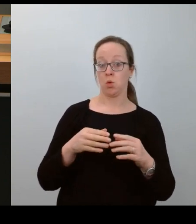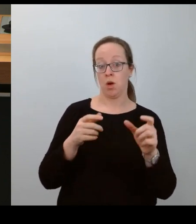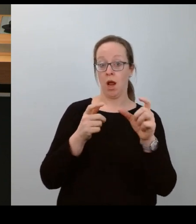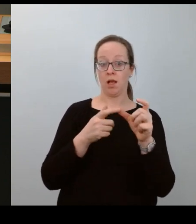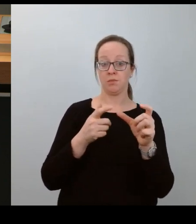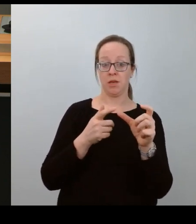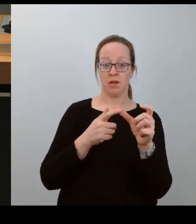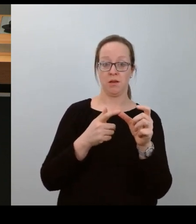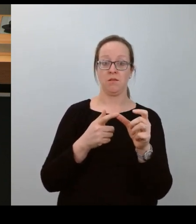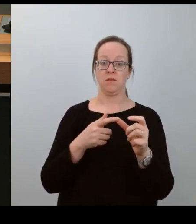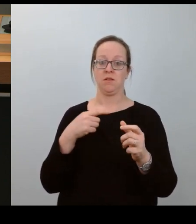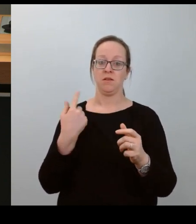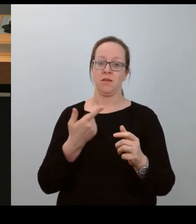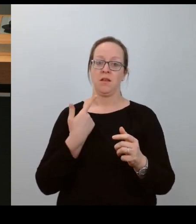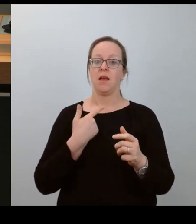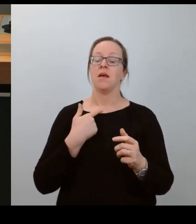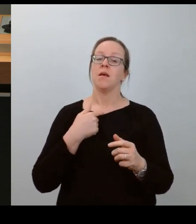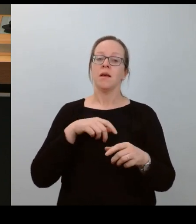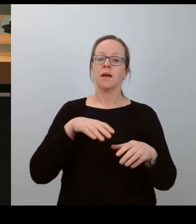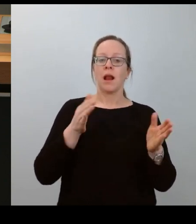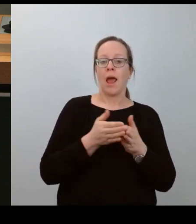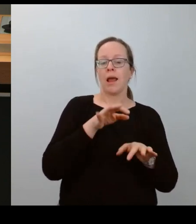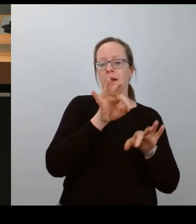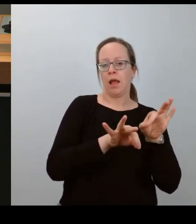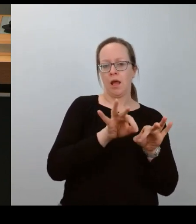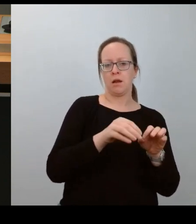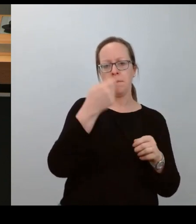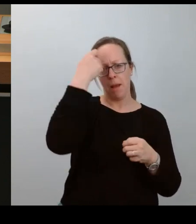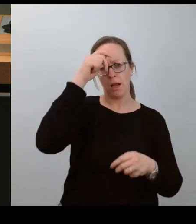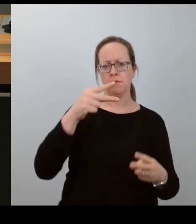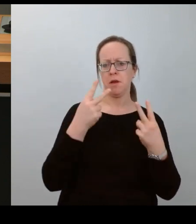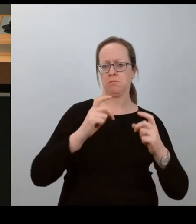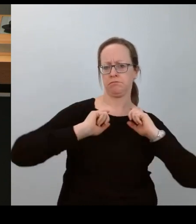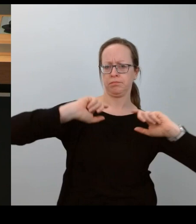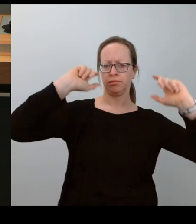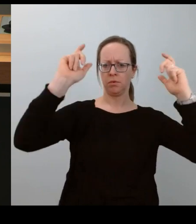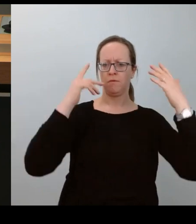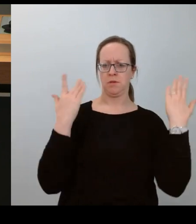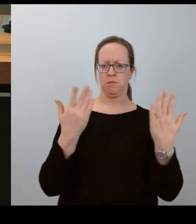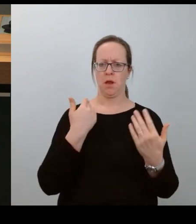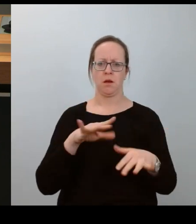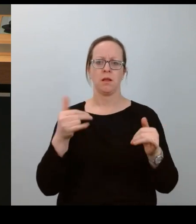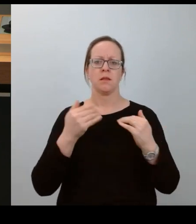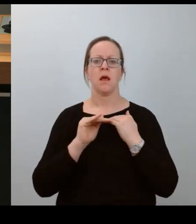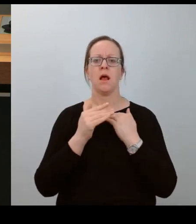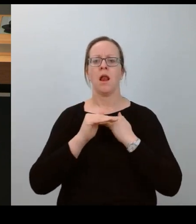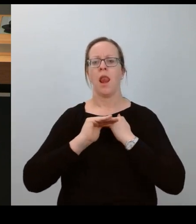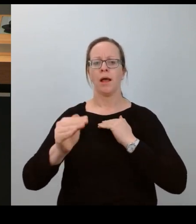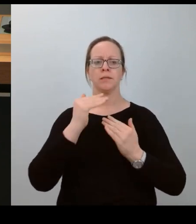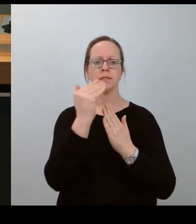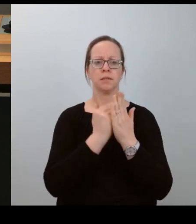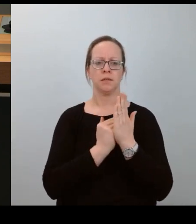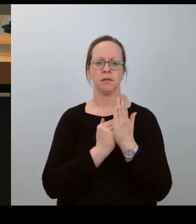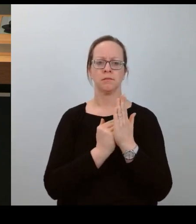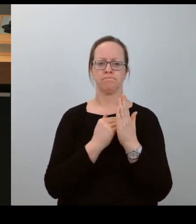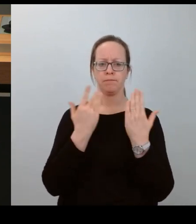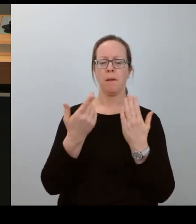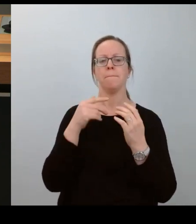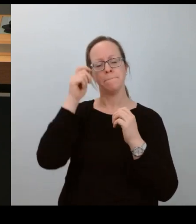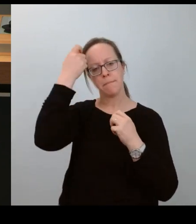Wir haben deshalb gesagt, wir wollen eine rechtssichere Lösung. Wir wollen deshalb ein juristisches Gutachten einholen